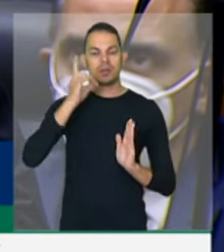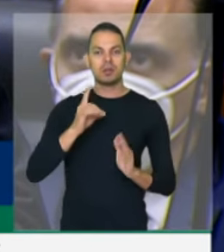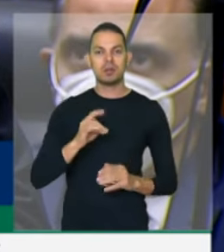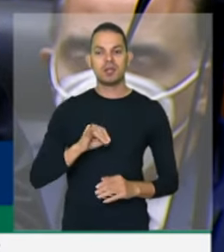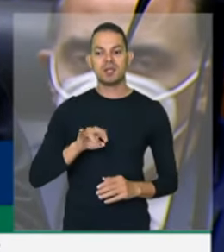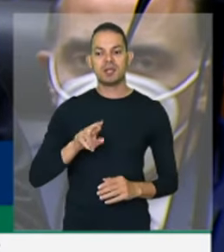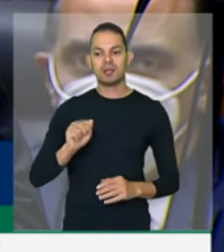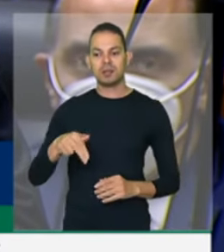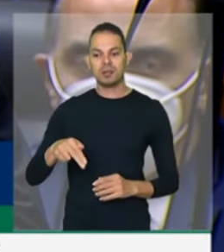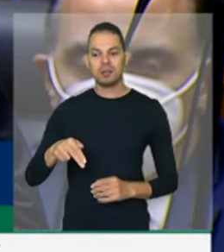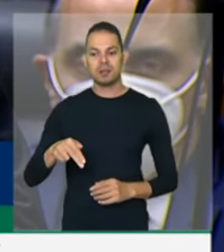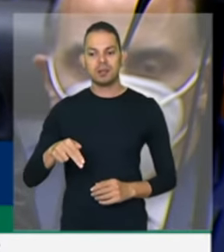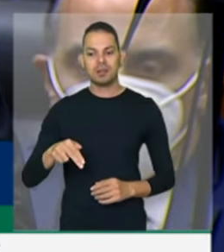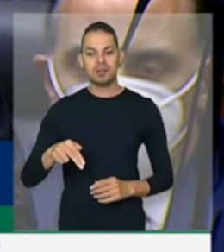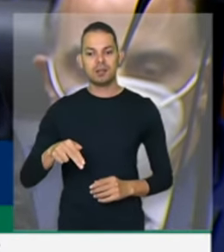EMENDA DE N° 3 QUE A GENTE ENTENDE QUE É NECESSÁRIO QUE